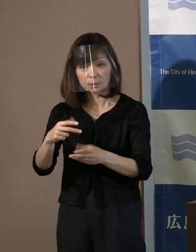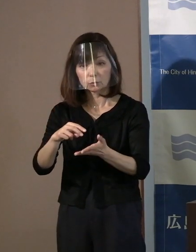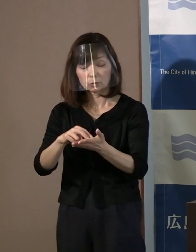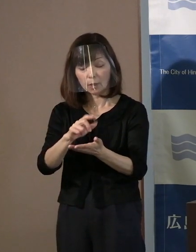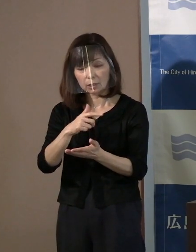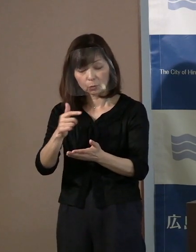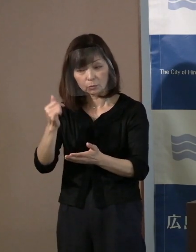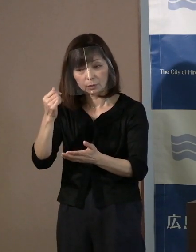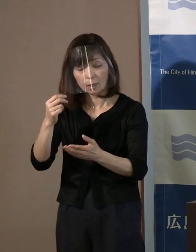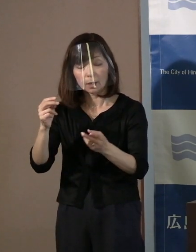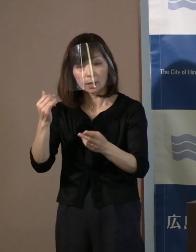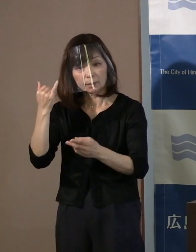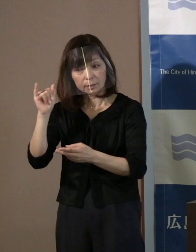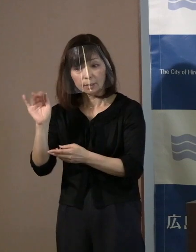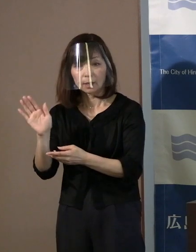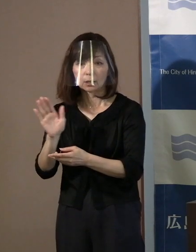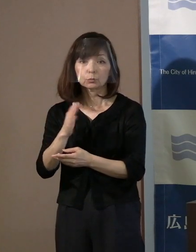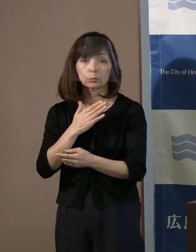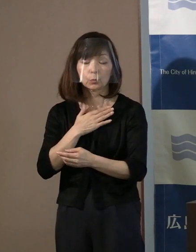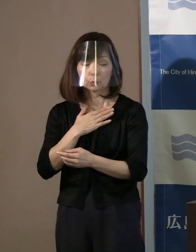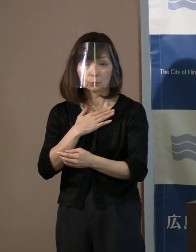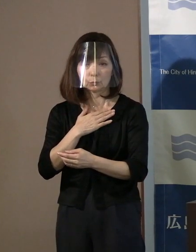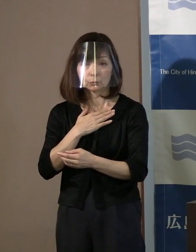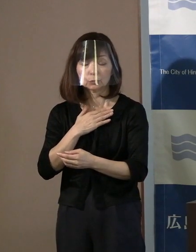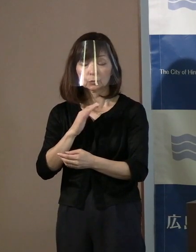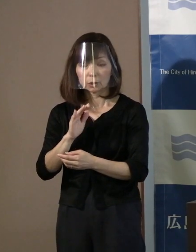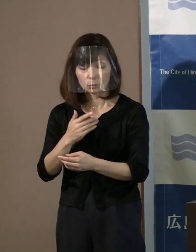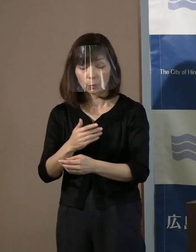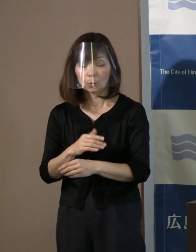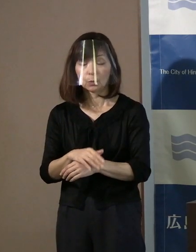基本的には文化財審議会､ もしくは､今現在､